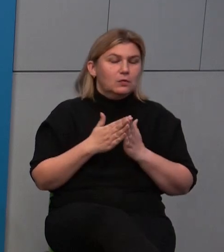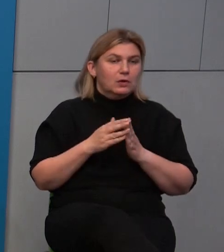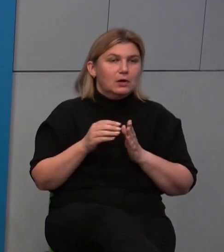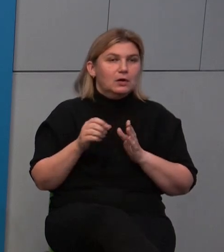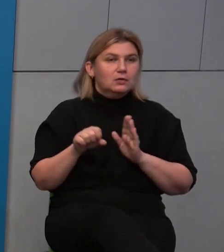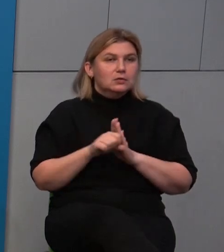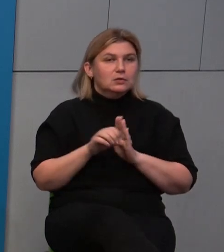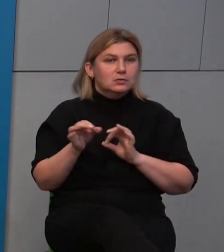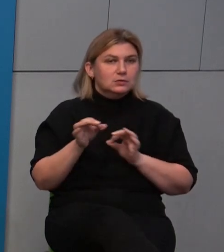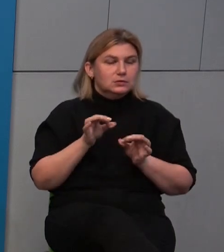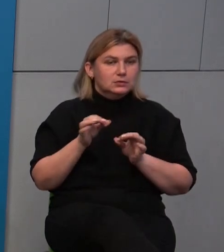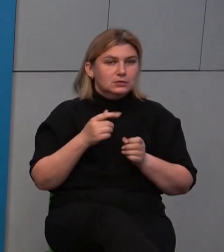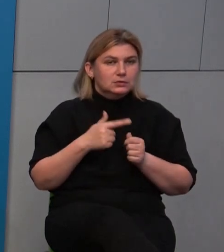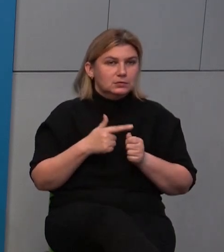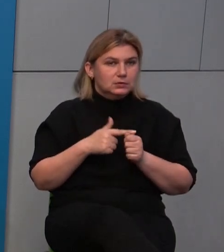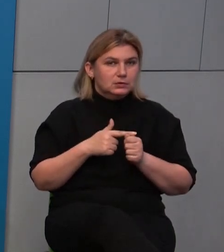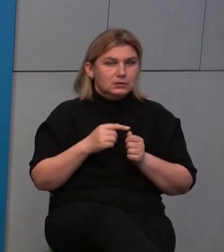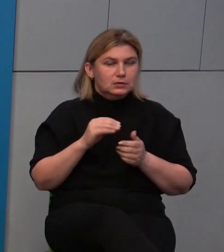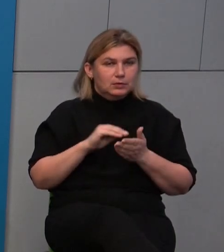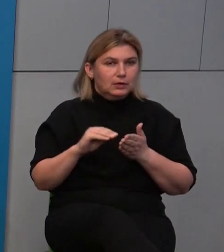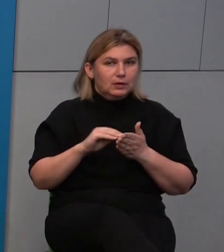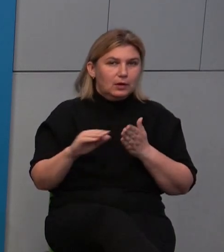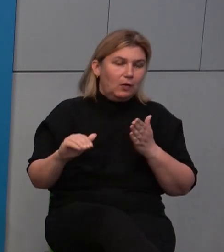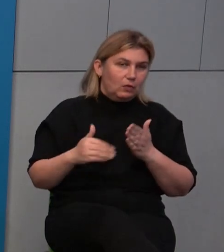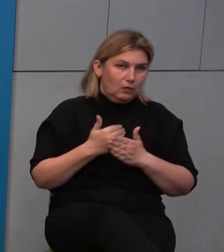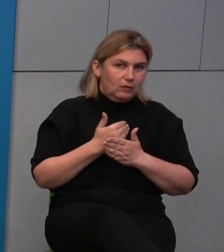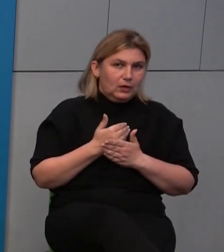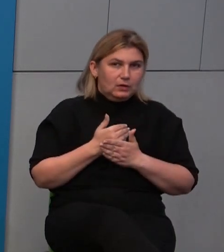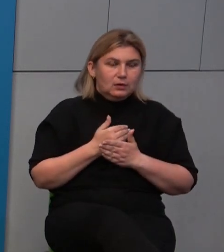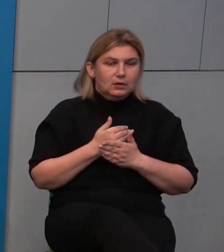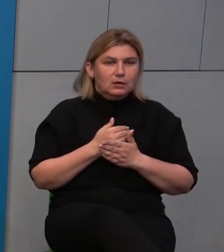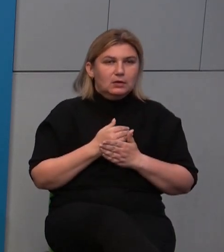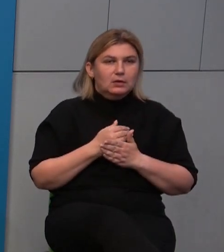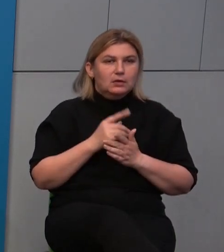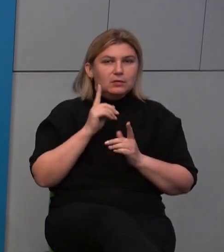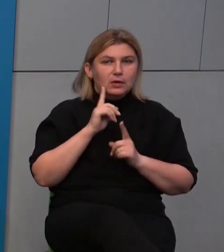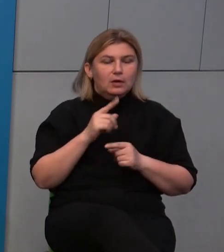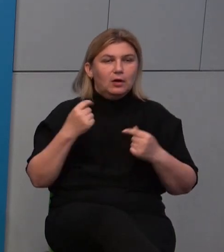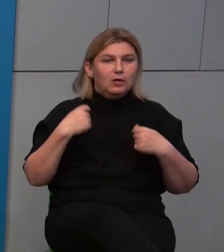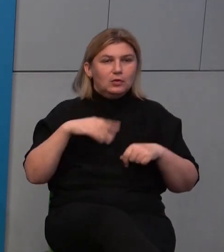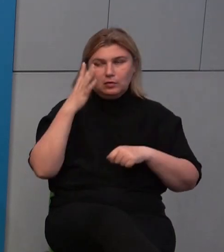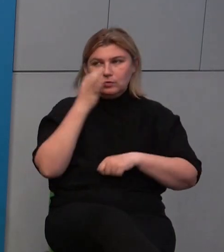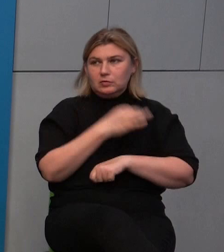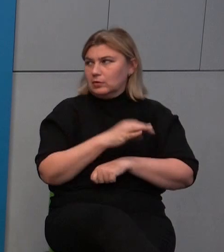Ja cały czas powtarzam, że wszystko trzeba napisać od nowa. Zwłaszcza moim osobom studenckim, z którymi współpracuję, mówię,